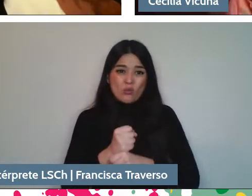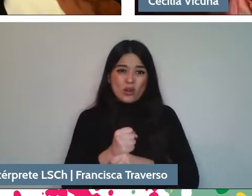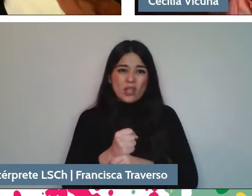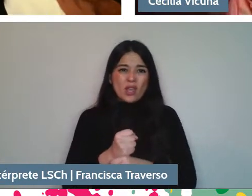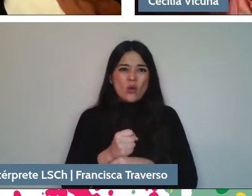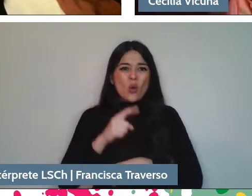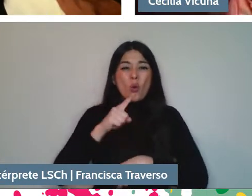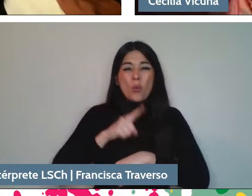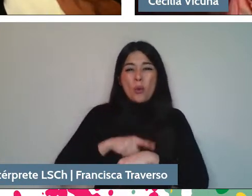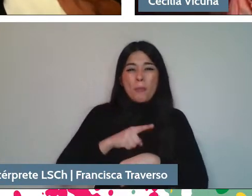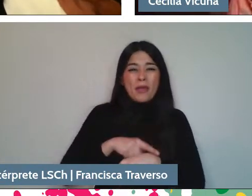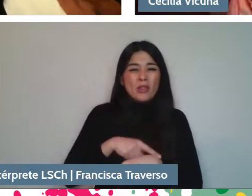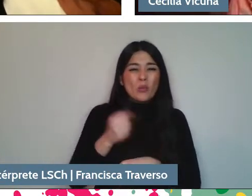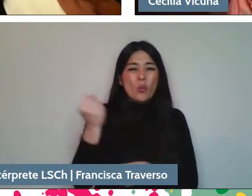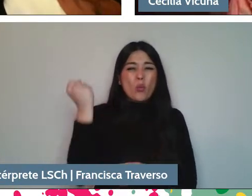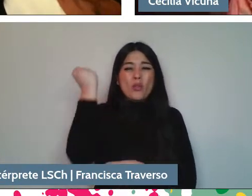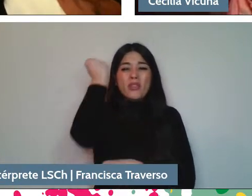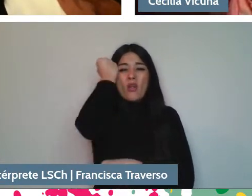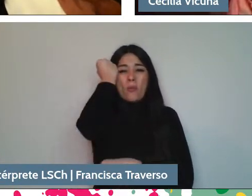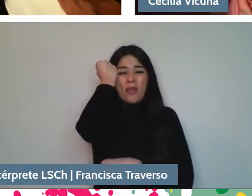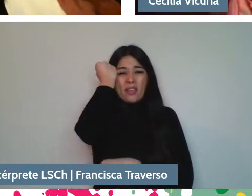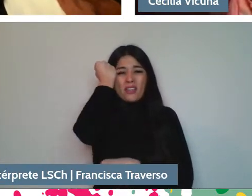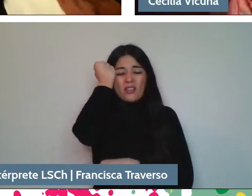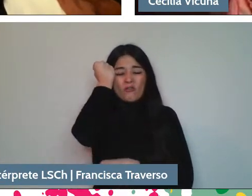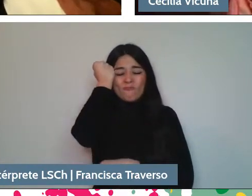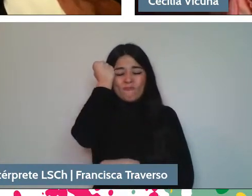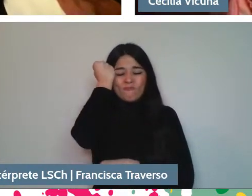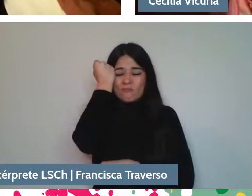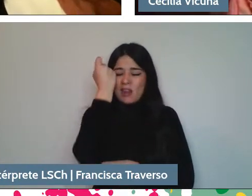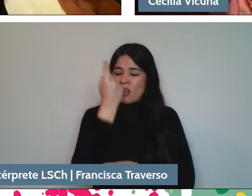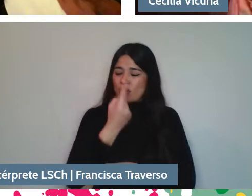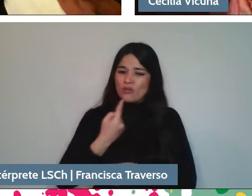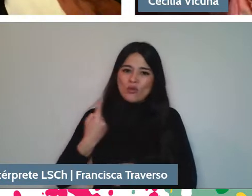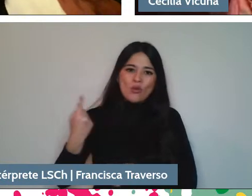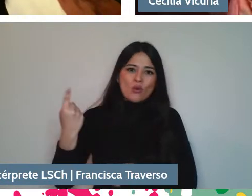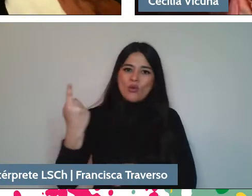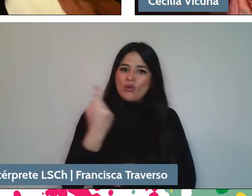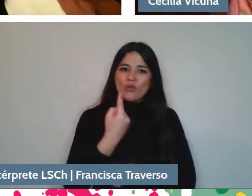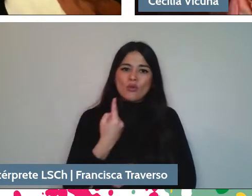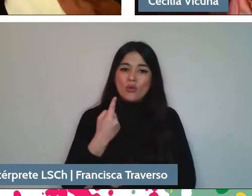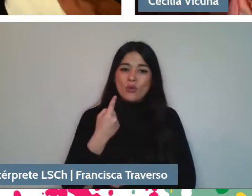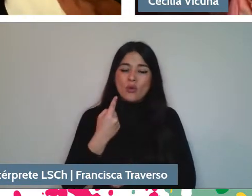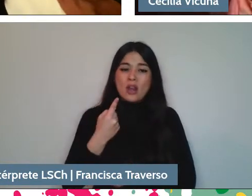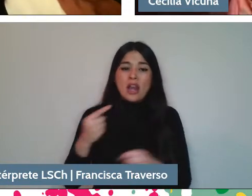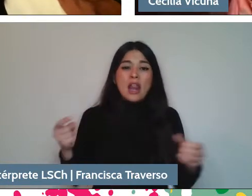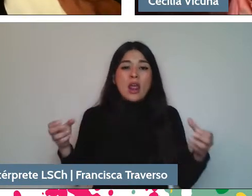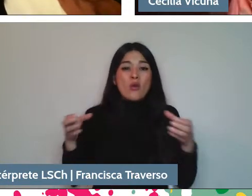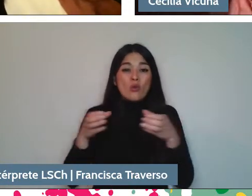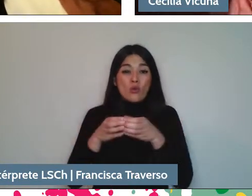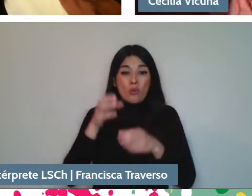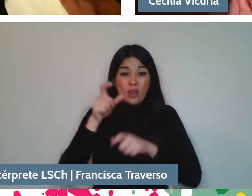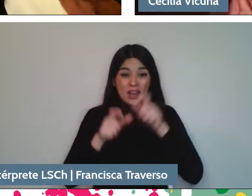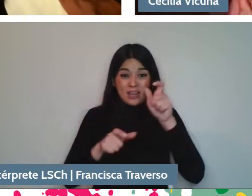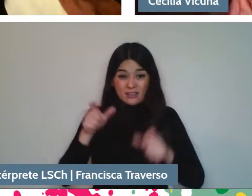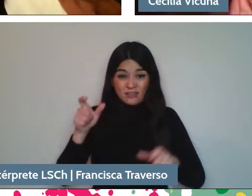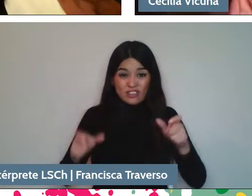que yo creo que deja huella en todos nosotros. Tanto las generaciones que lo vivieron como las generaciones que lo han ido heredando.